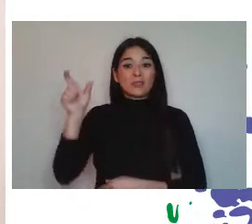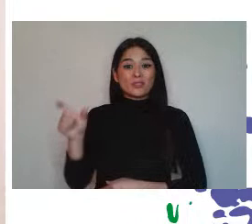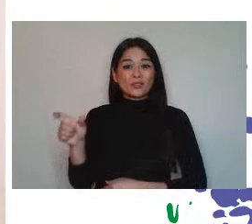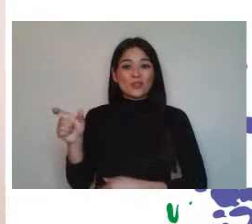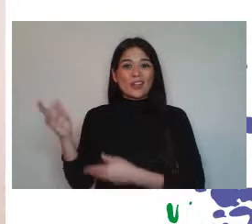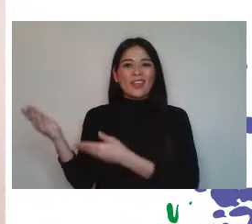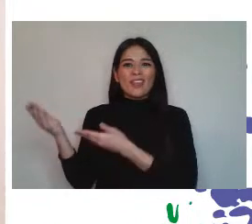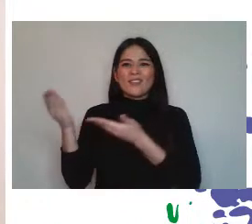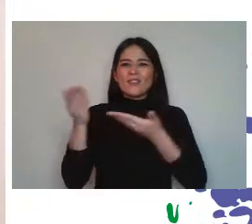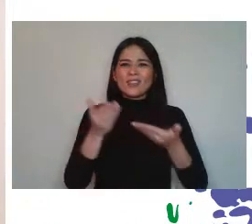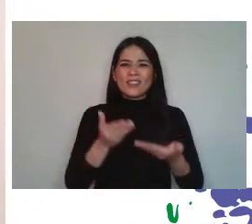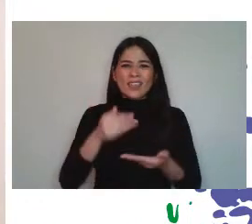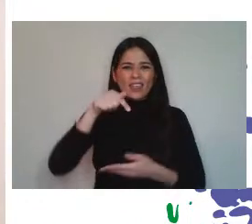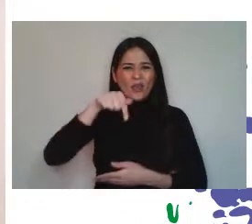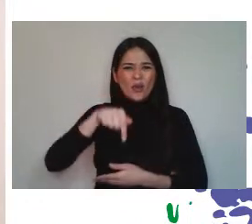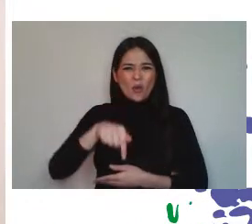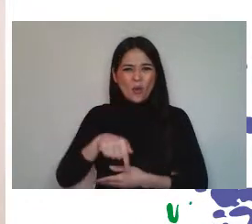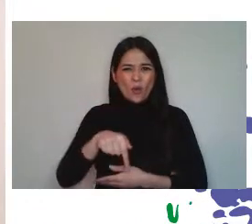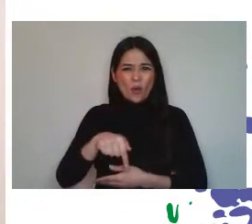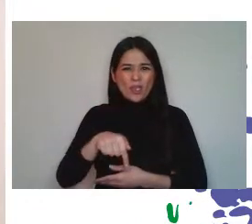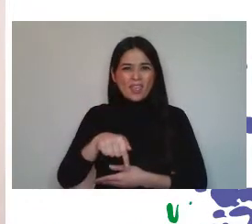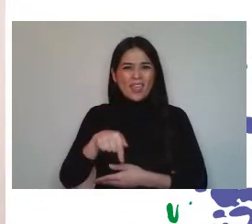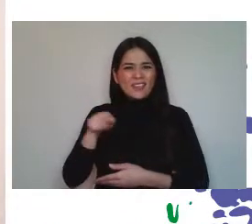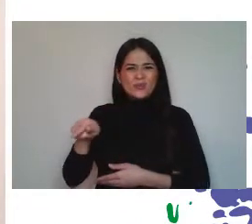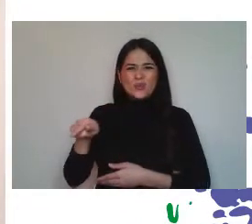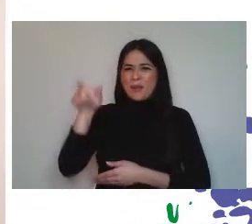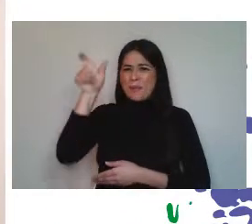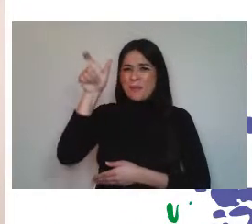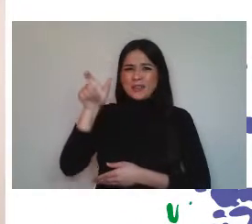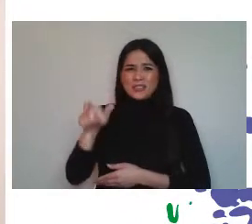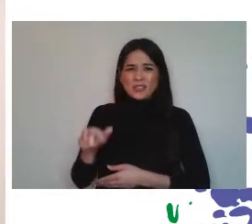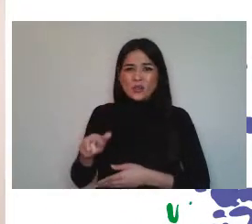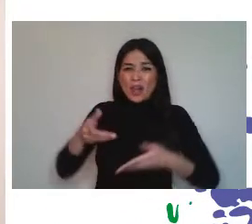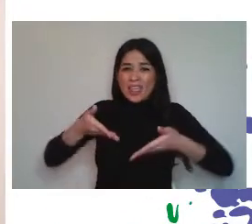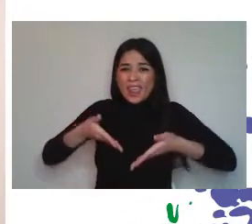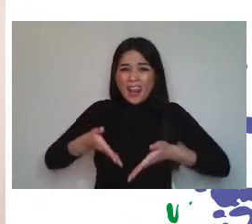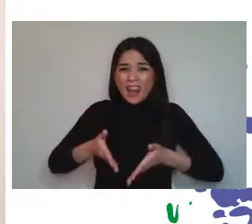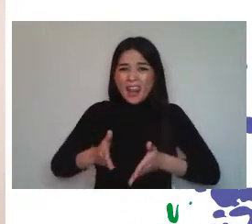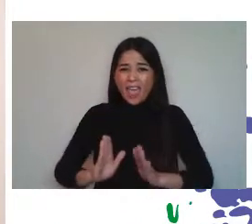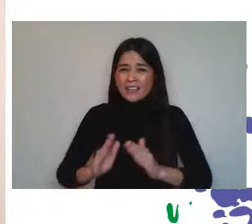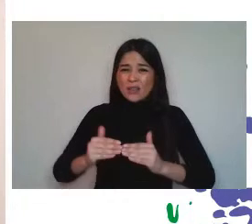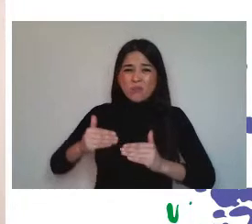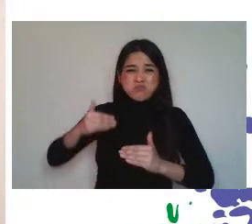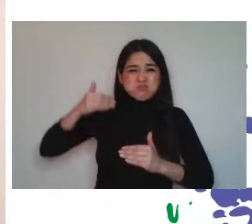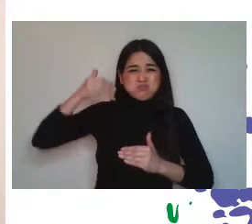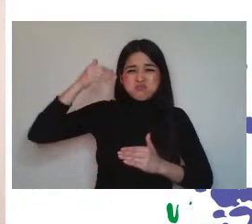es una de esas personas que ocurren rara vez en la historia de una cultura.